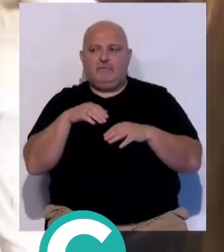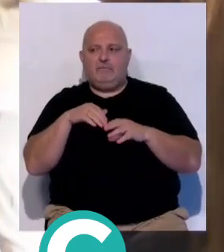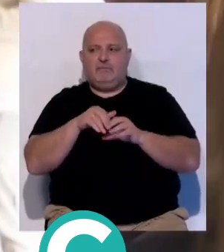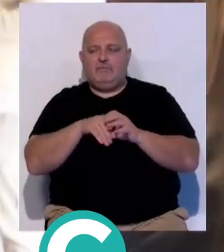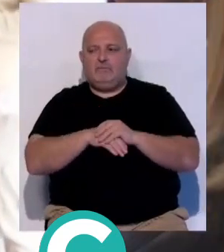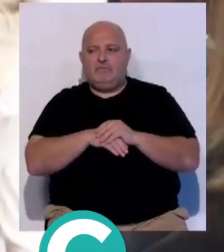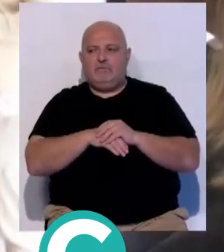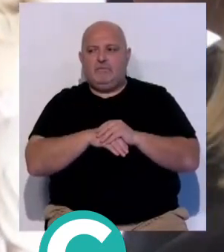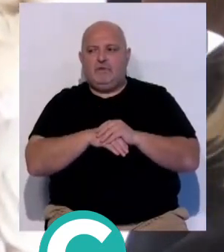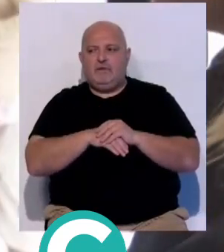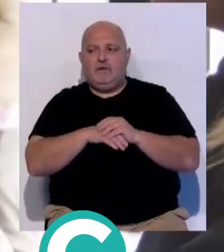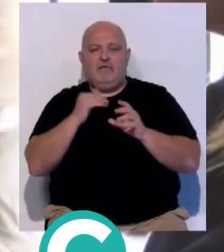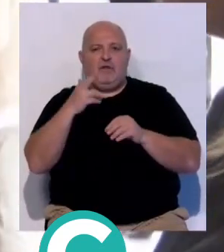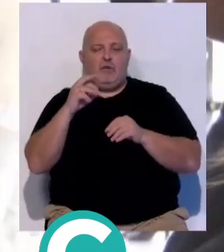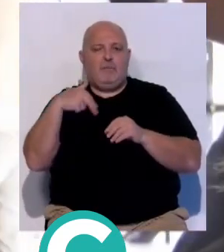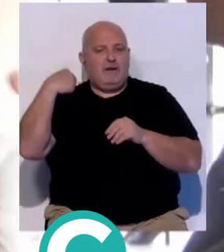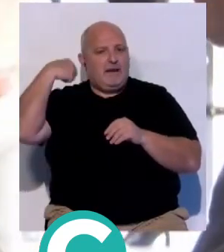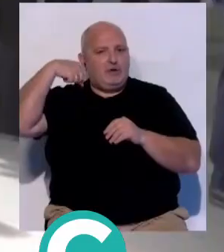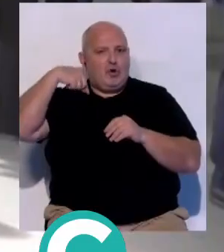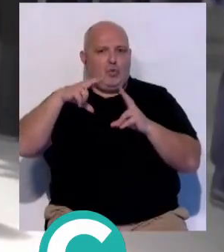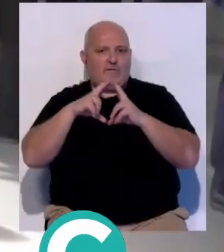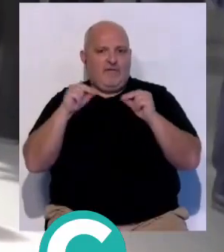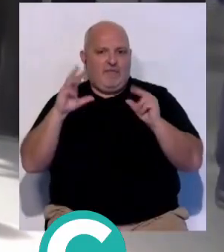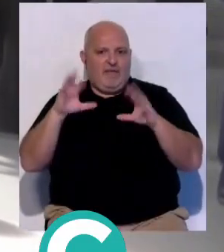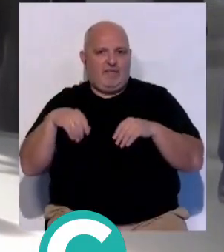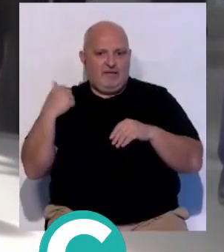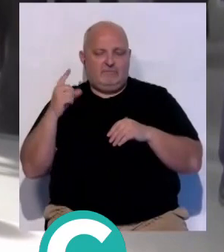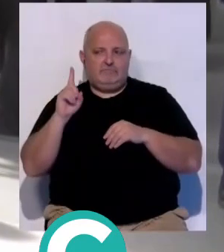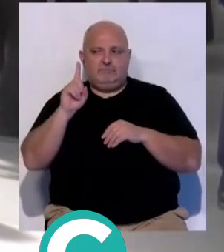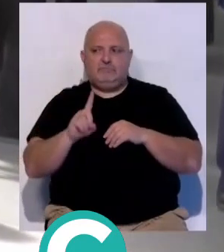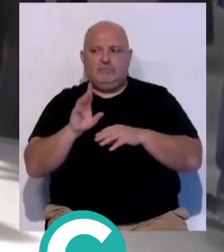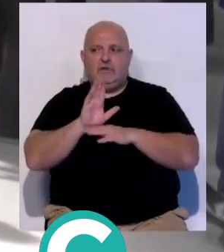Francisco pinilla el rector de la Universidad de Cádiz ha habido mucha representación también